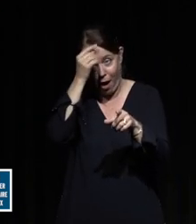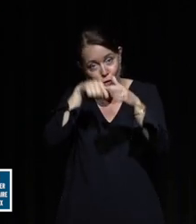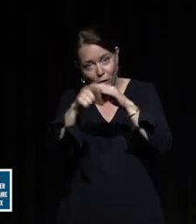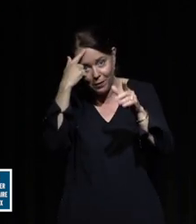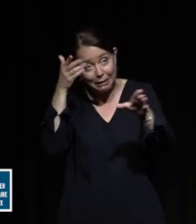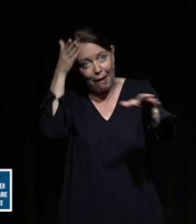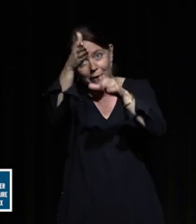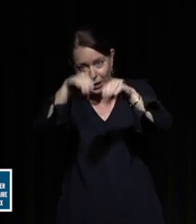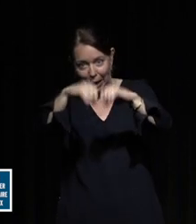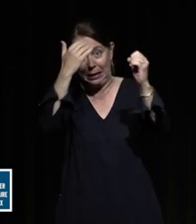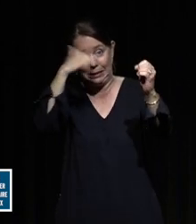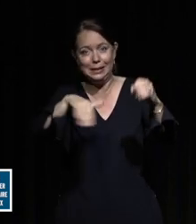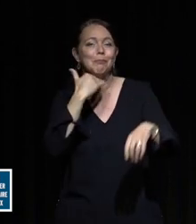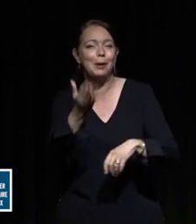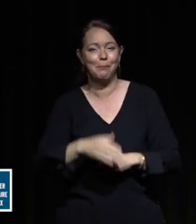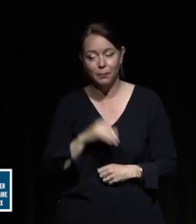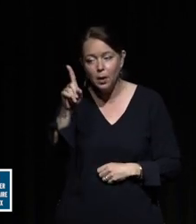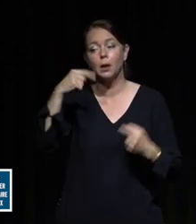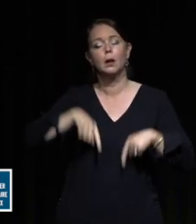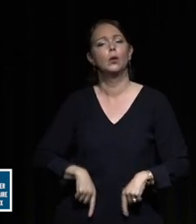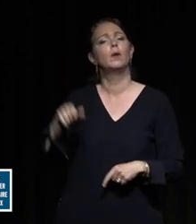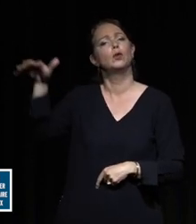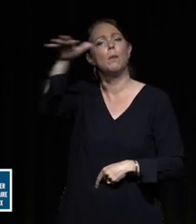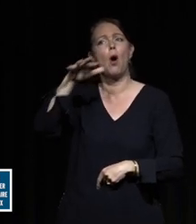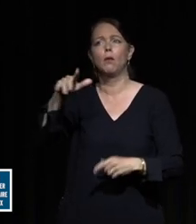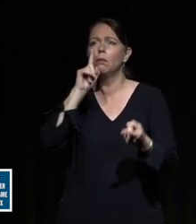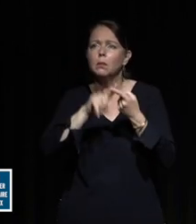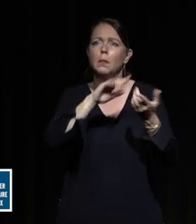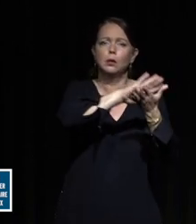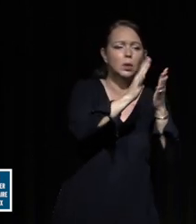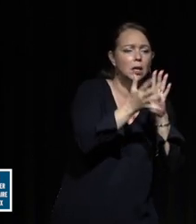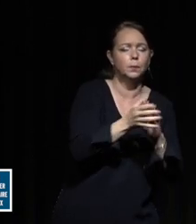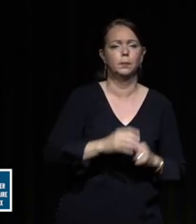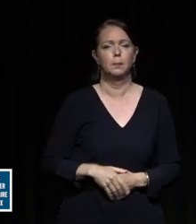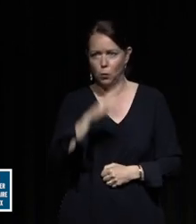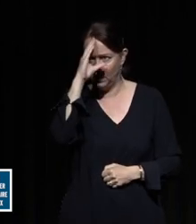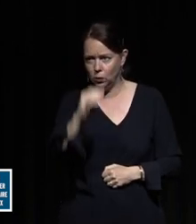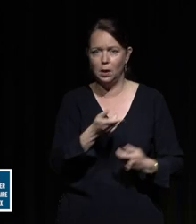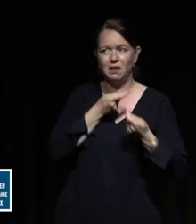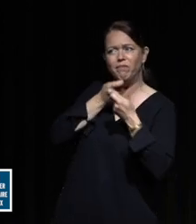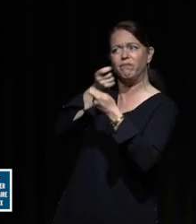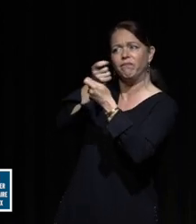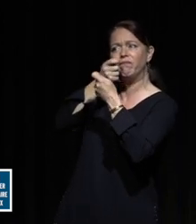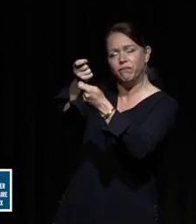la pression d d d association des professionnels associations finalement à trouver que c'était